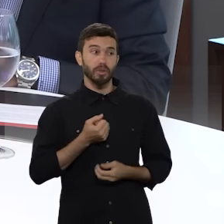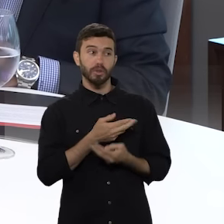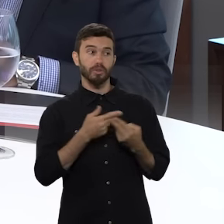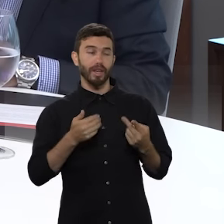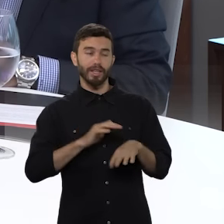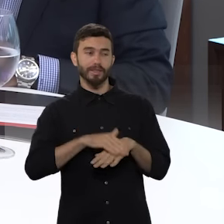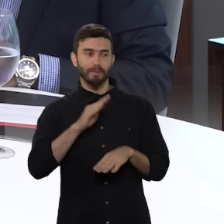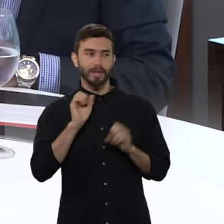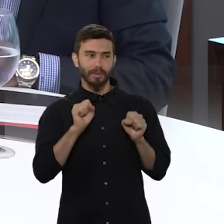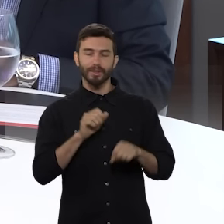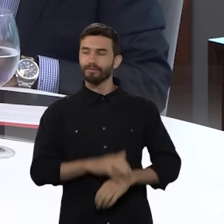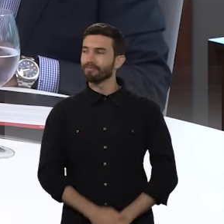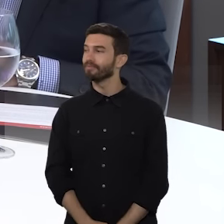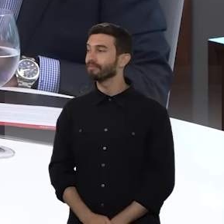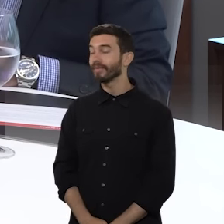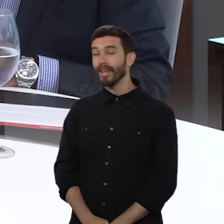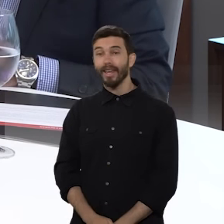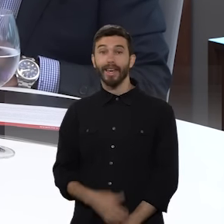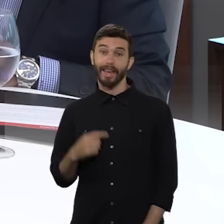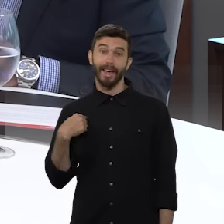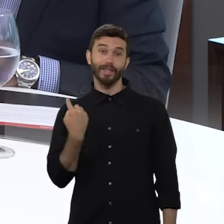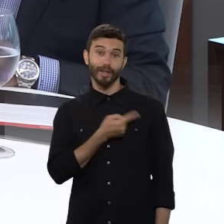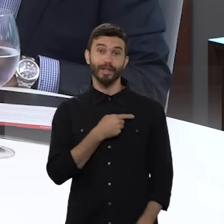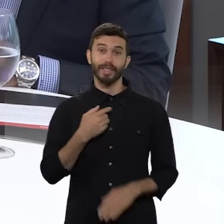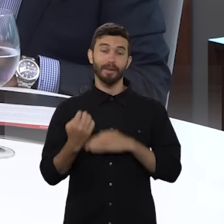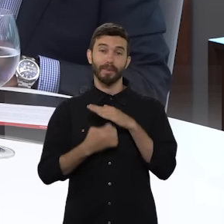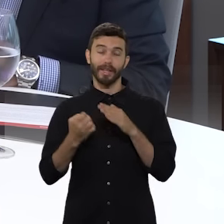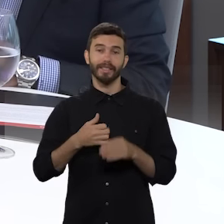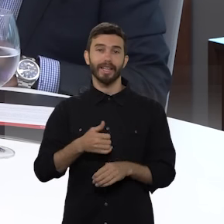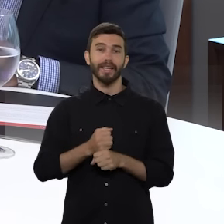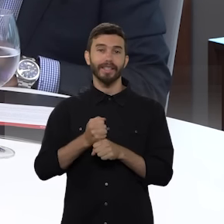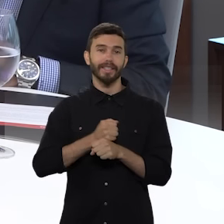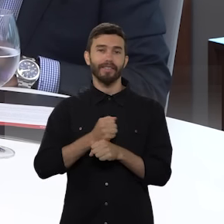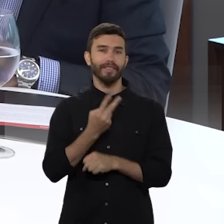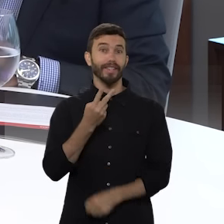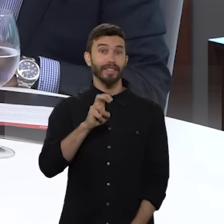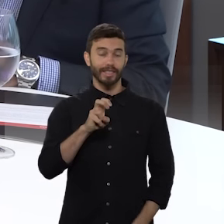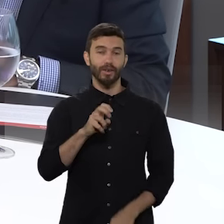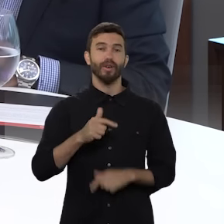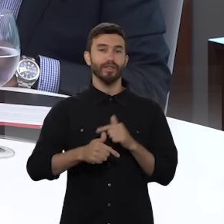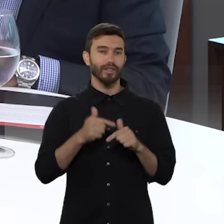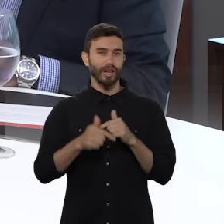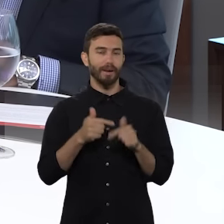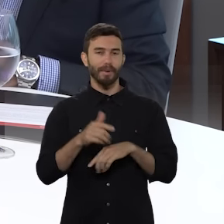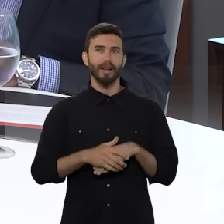Bem, nós somos uma jovem de 25 anos, nós temos 25 anos de operação. Iniciamos nossa operação